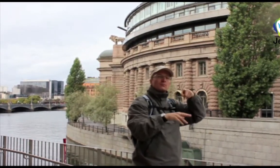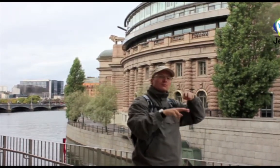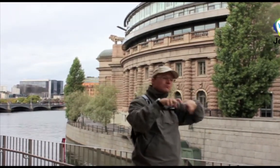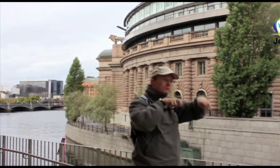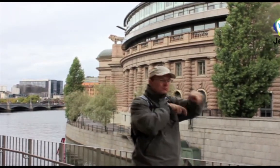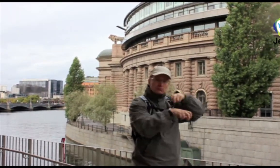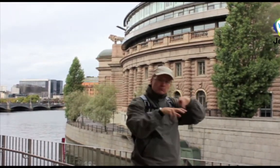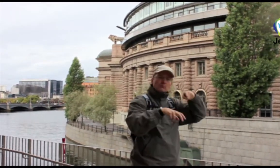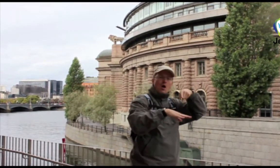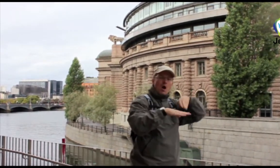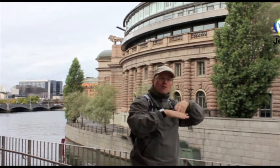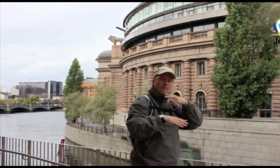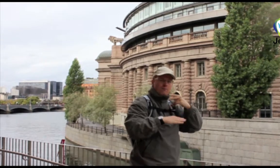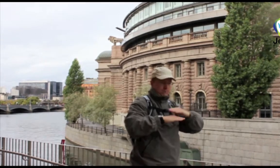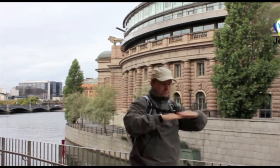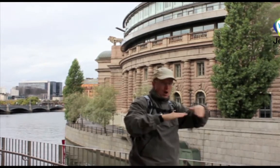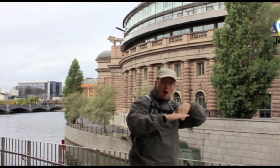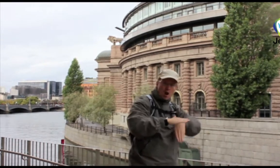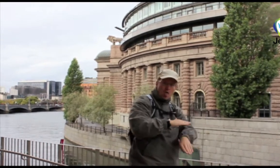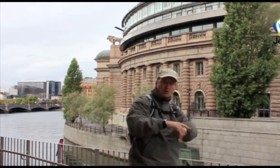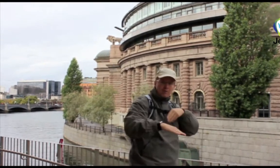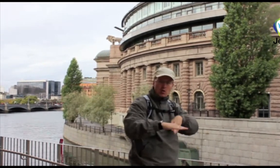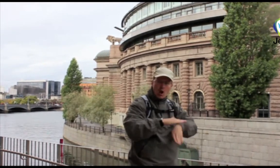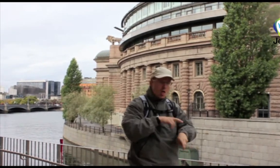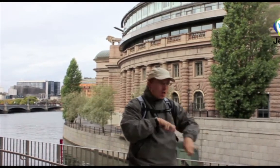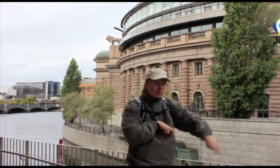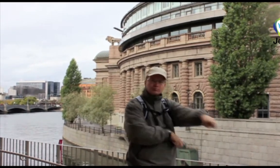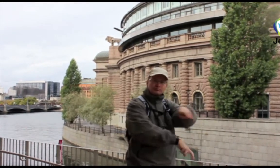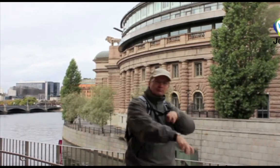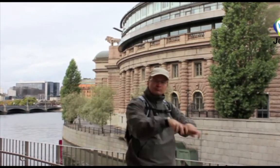Érdekes, hogy még a föld alatt is vannak helyiségek.